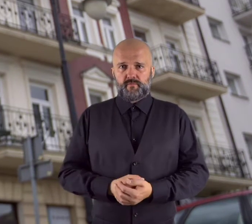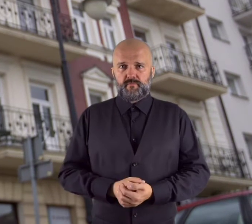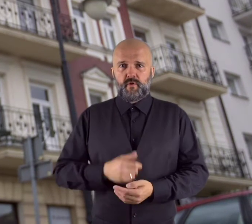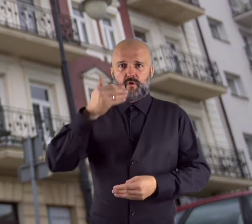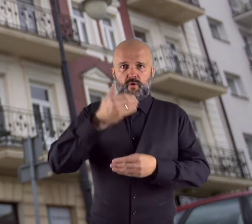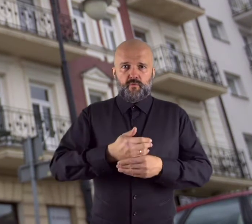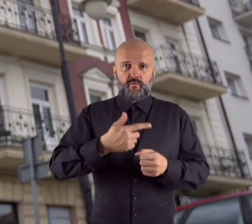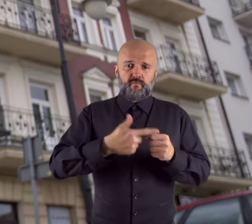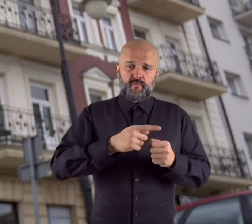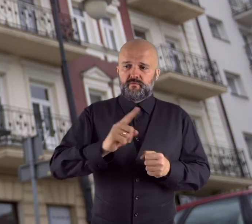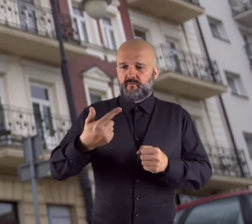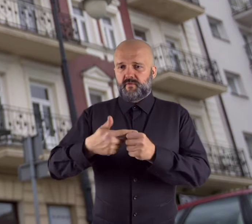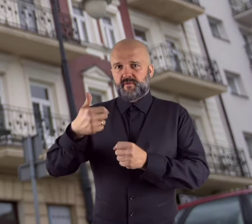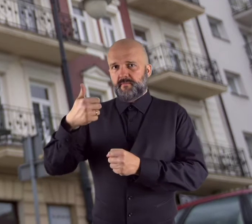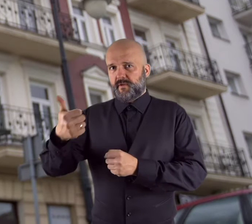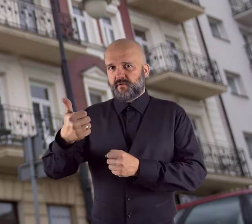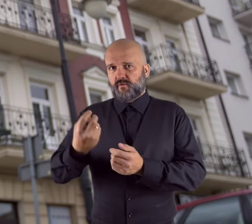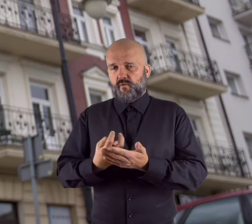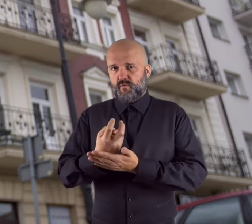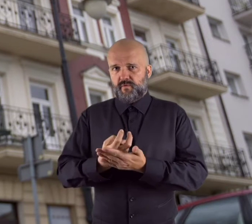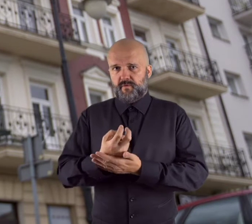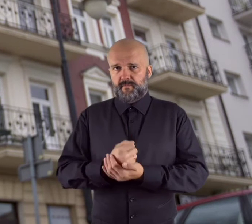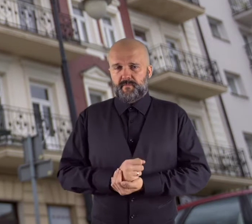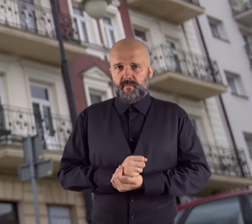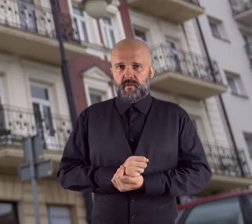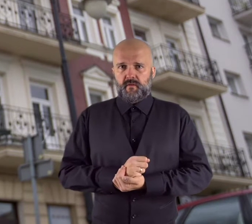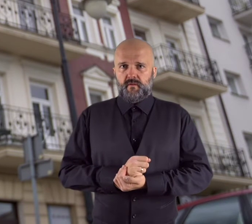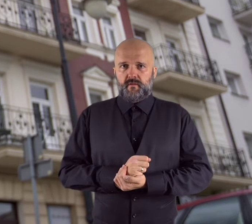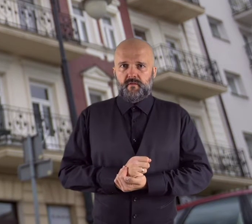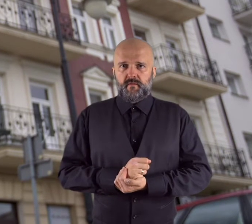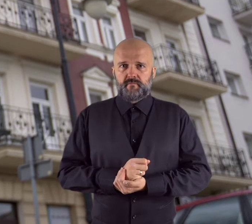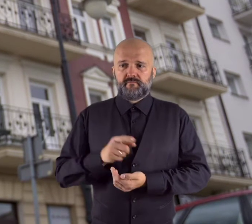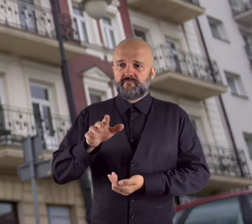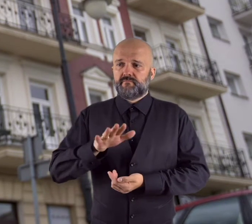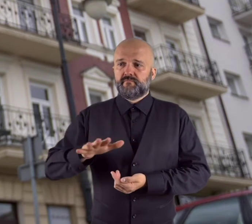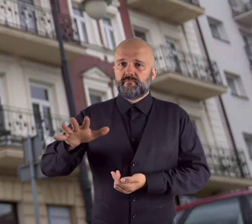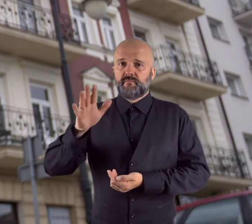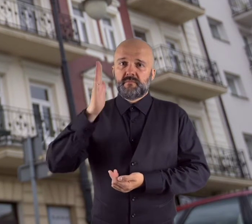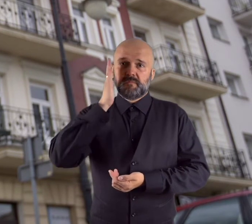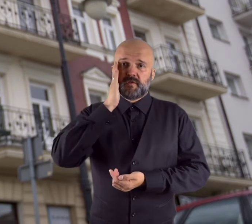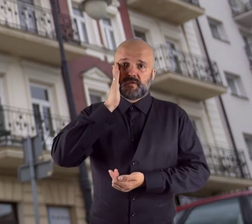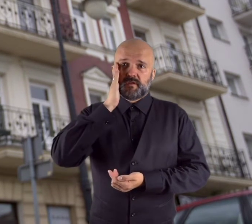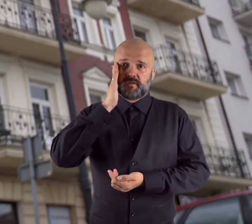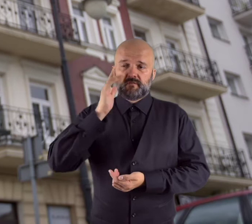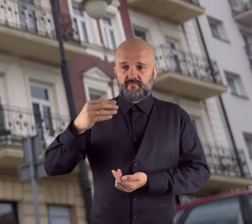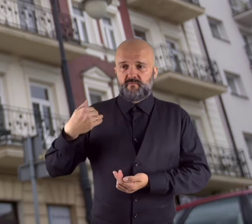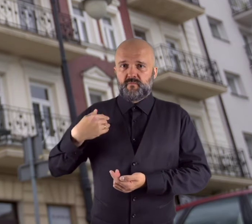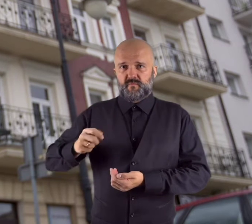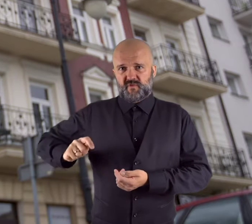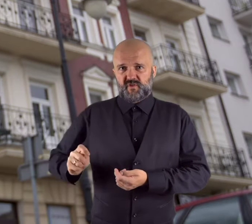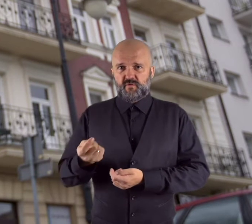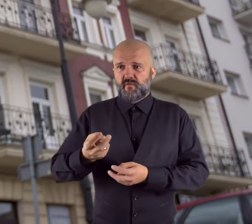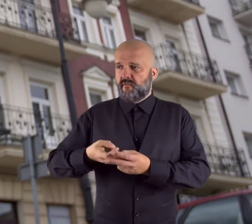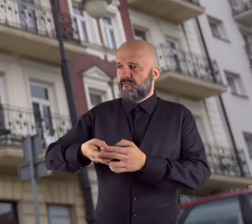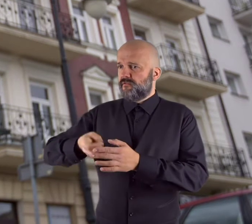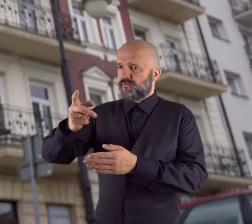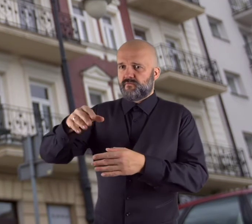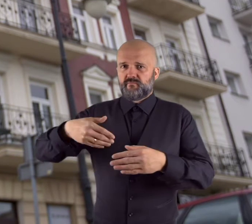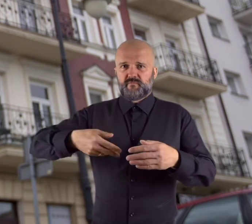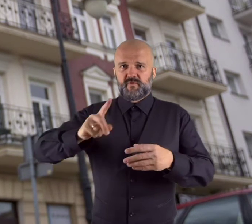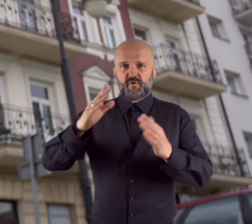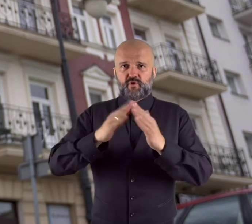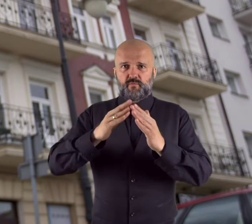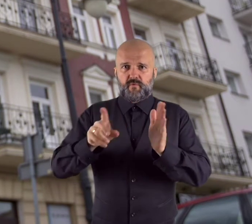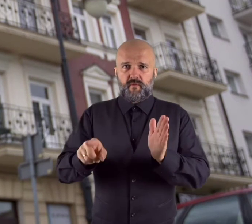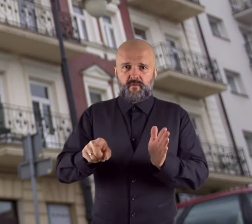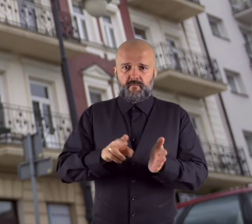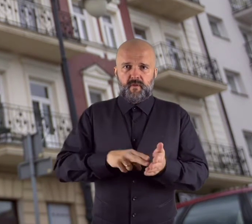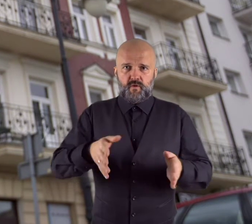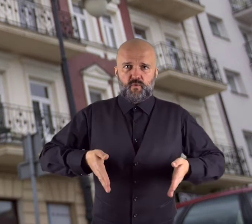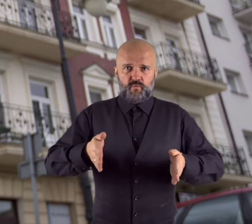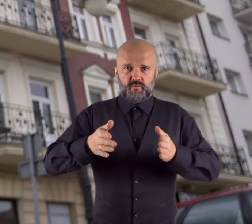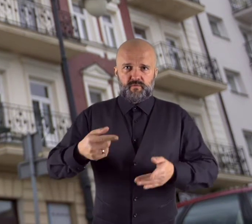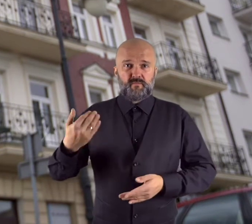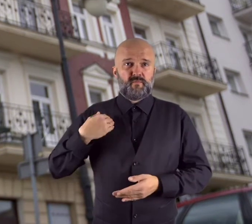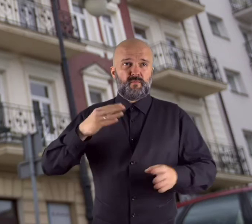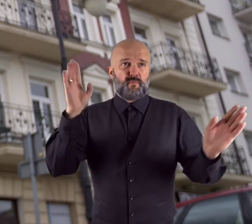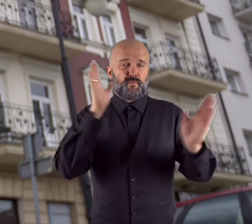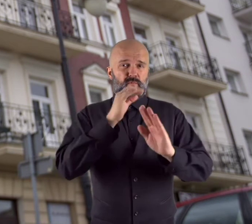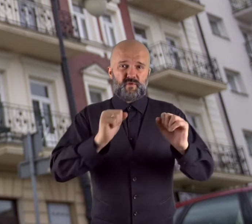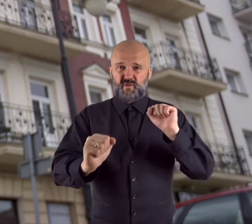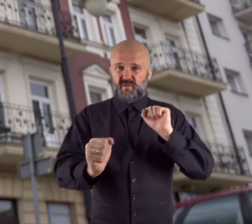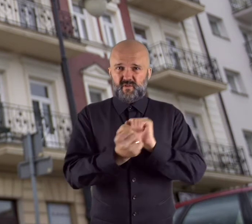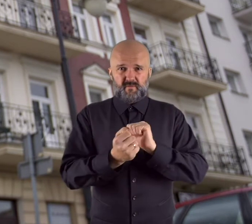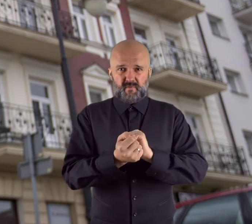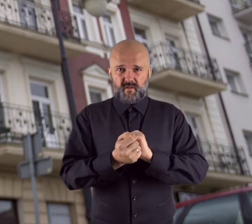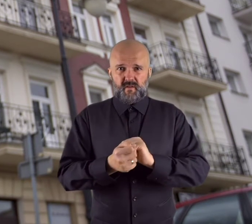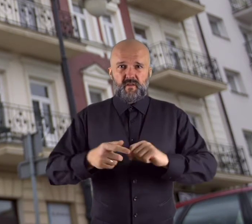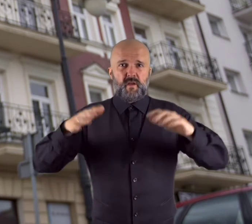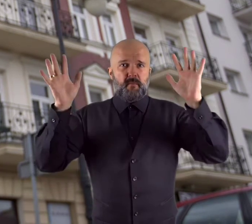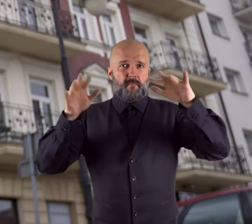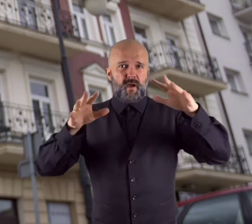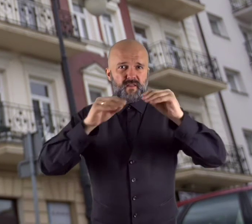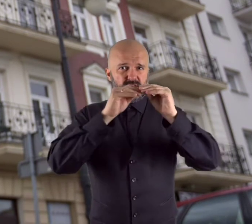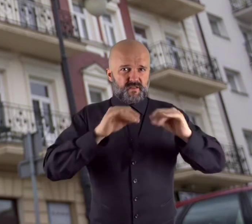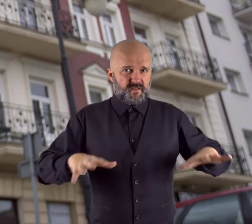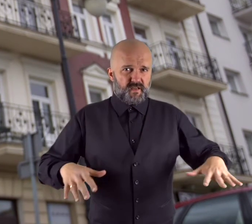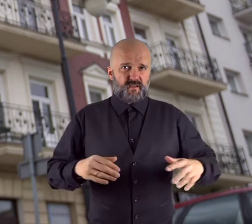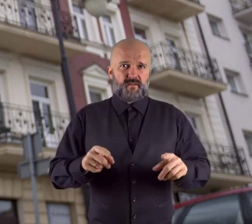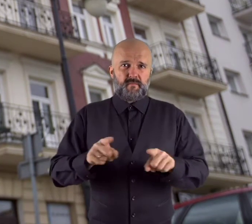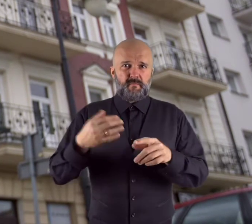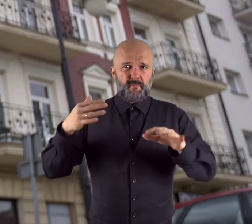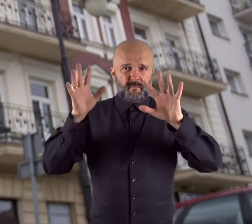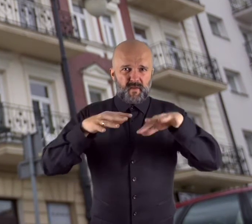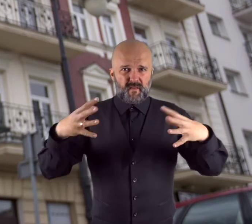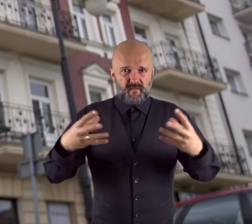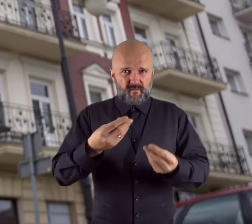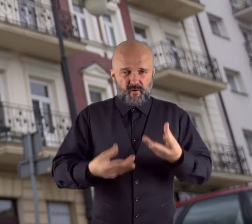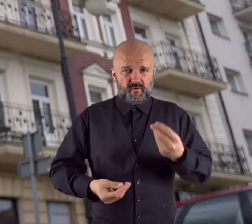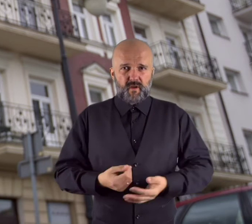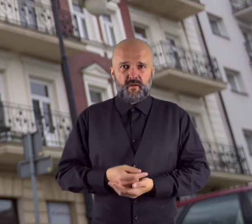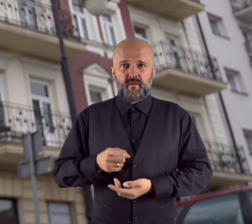W nocy z 20 na 21 lutego mieszkańcy getta zostali siłą wypędzeni na ulicę, i przy wiejącym zimnym wietrze i padającym śniegu z deszczem,